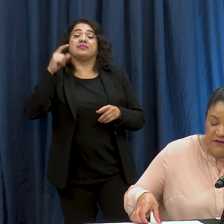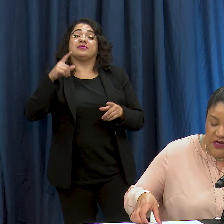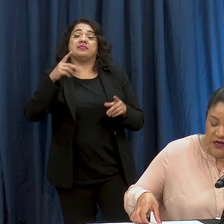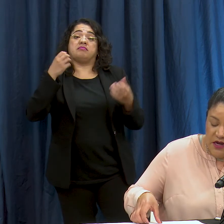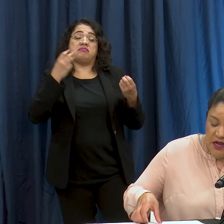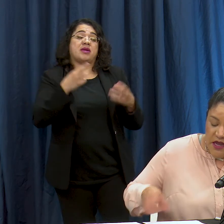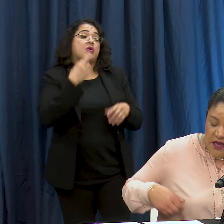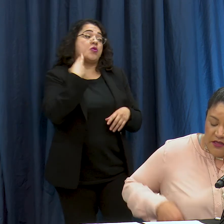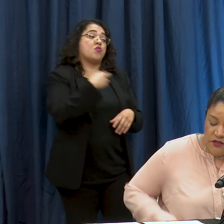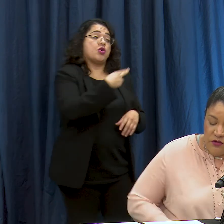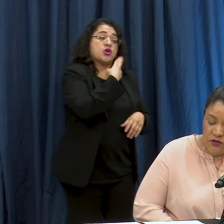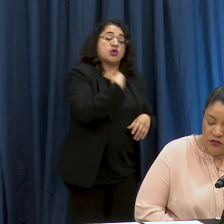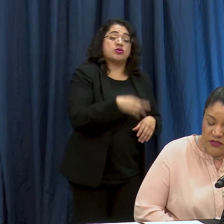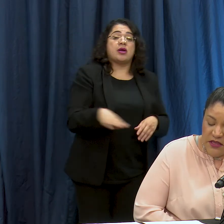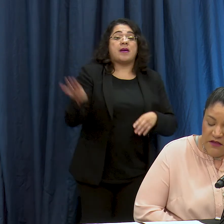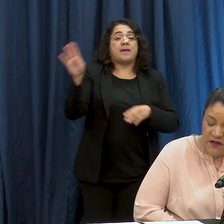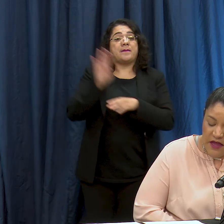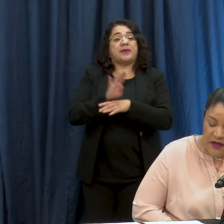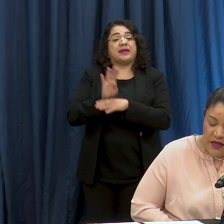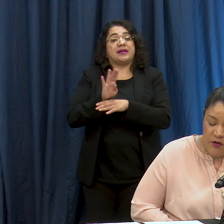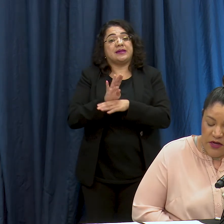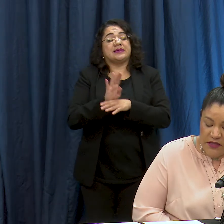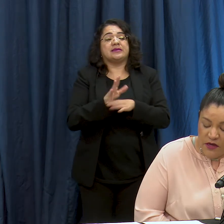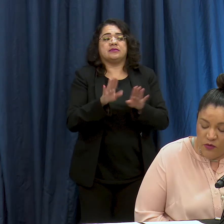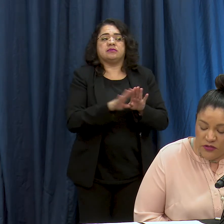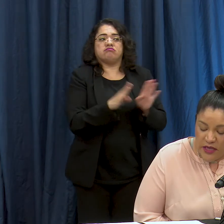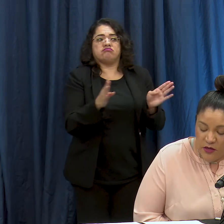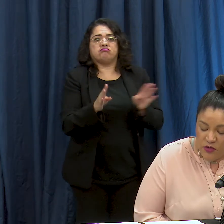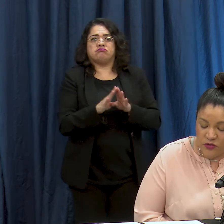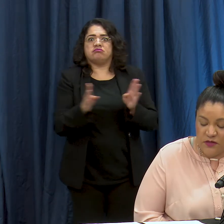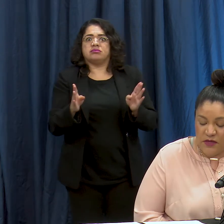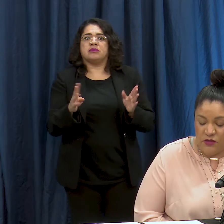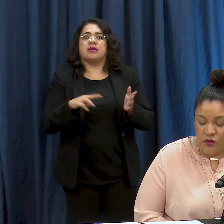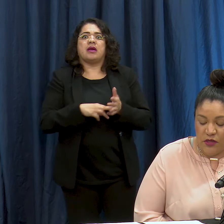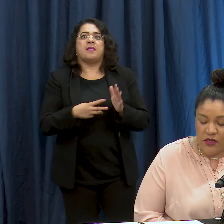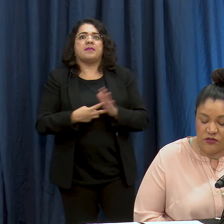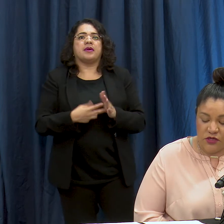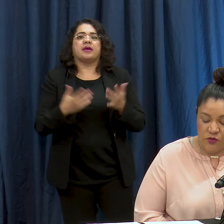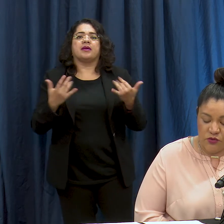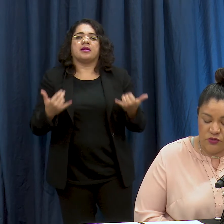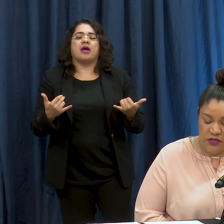breed esto SE de de aquí ahora tenemos el conocimiento a los recursos que